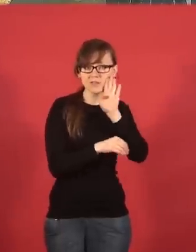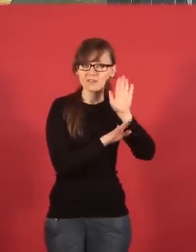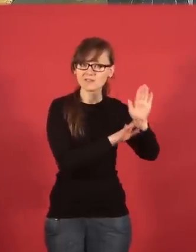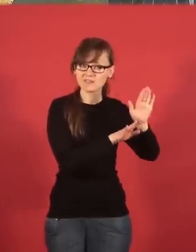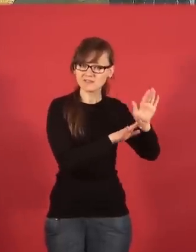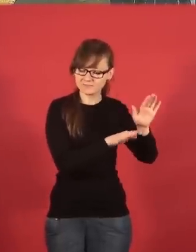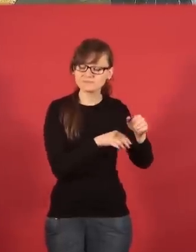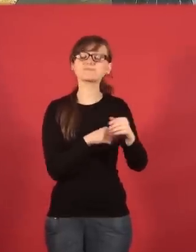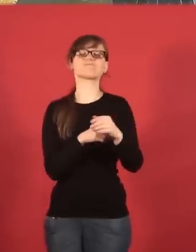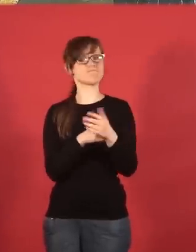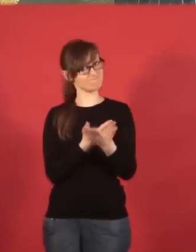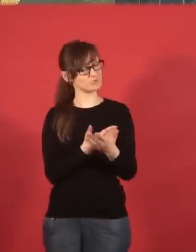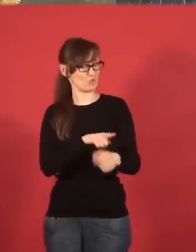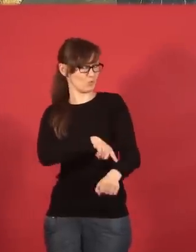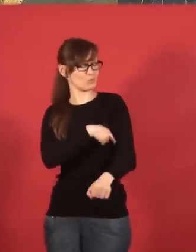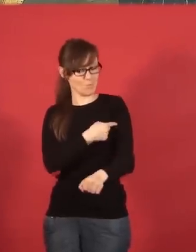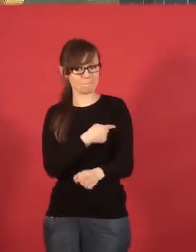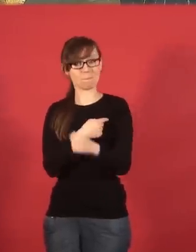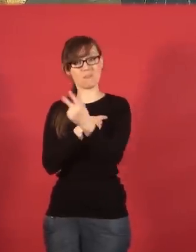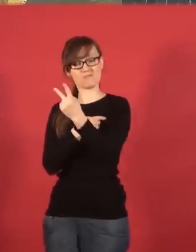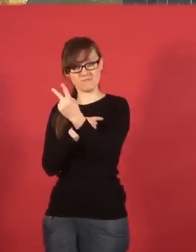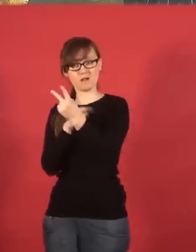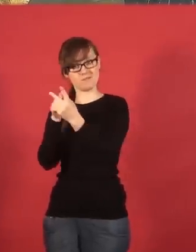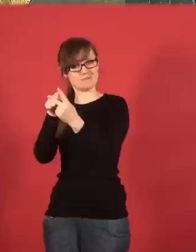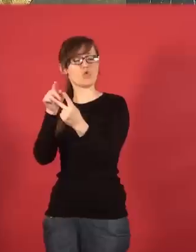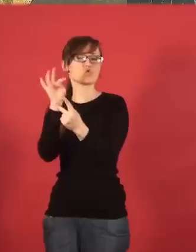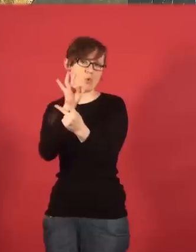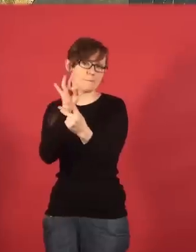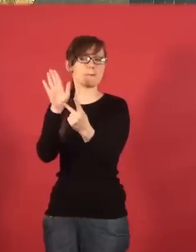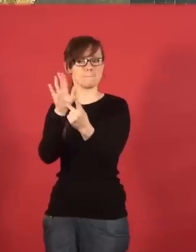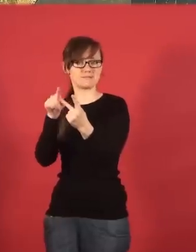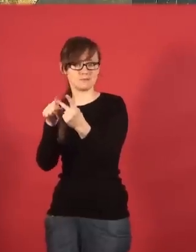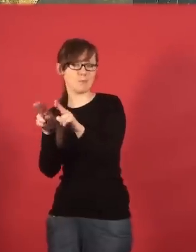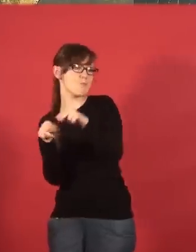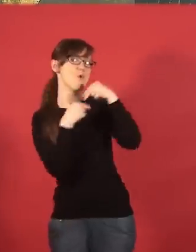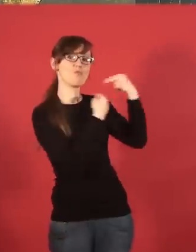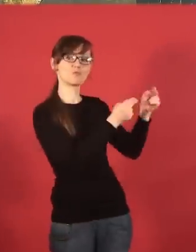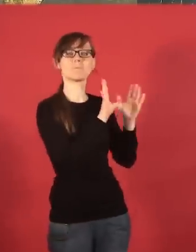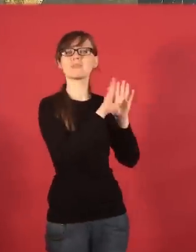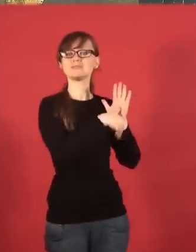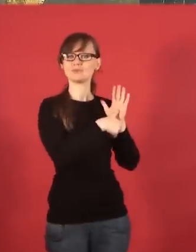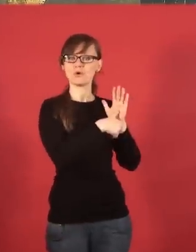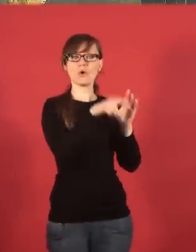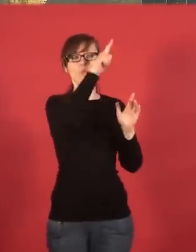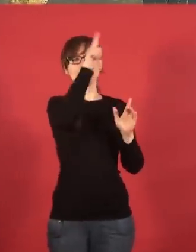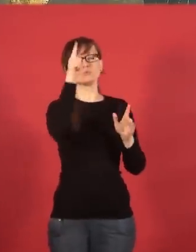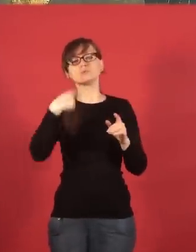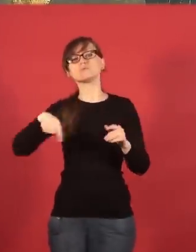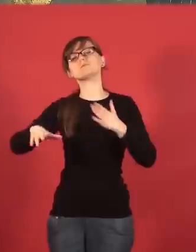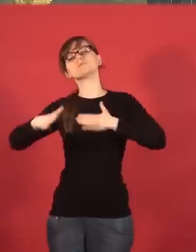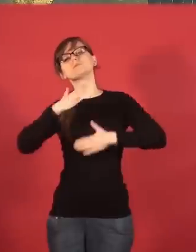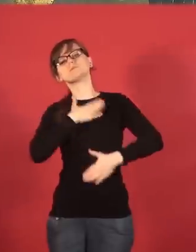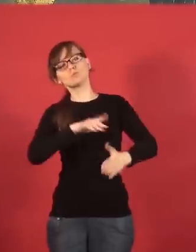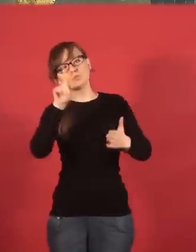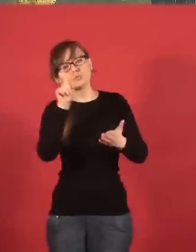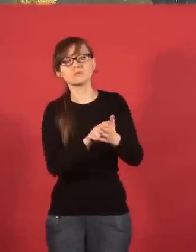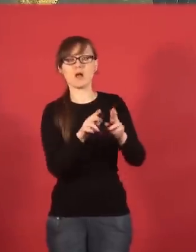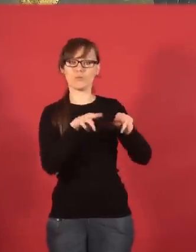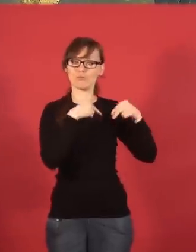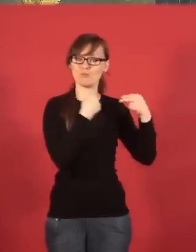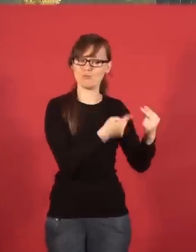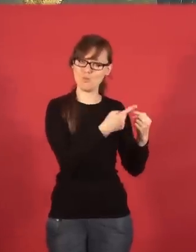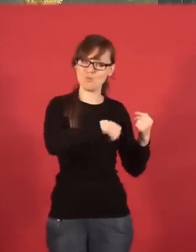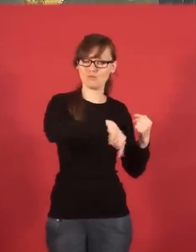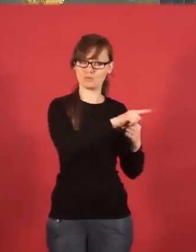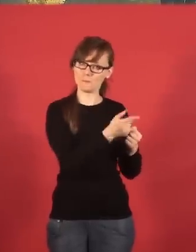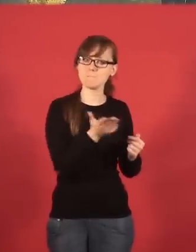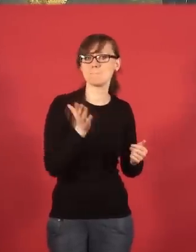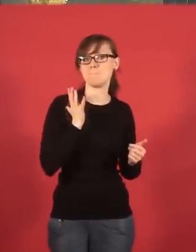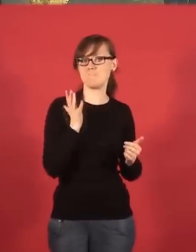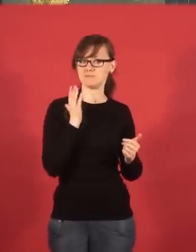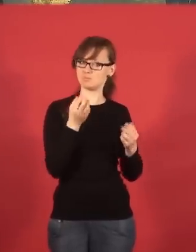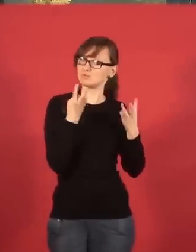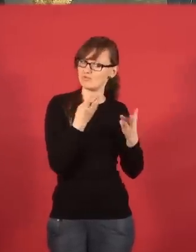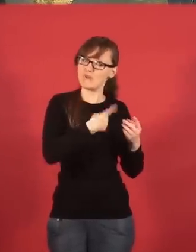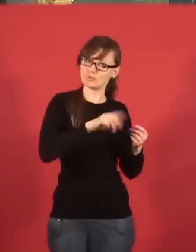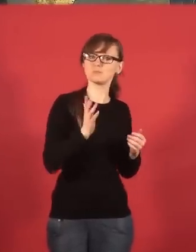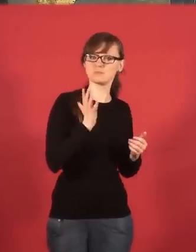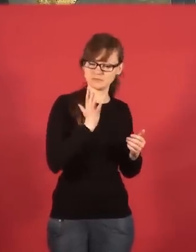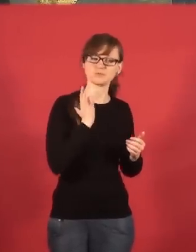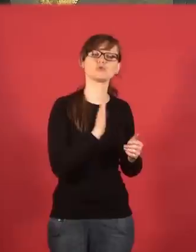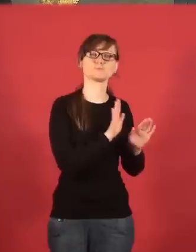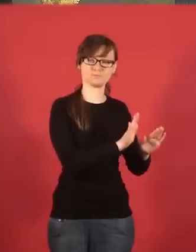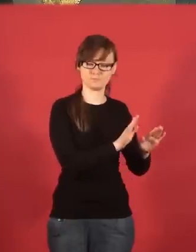Po prawie trzech dniach dzieci się znalazły, odwołano ekspedycję, która przeszukiwała jaskinię. W miasteczku zapanowała radość.